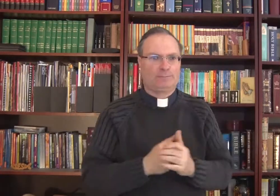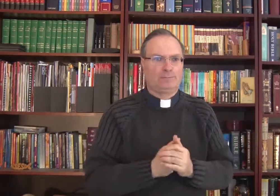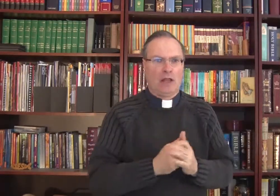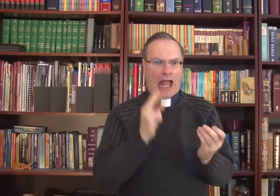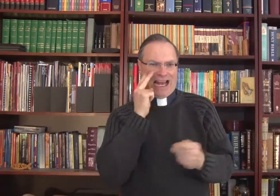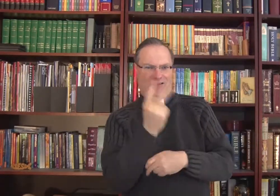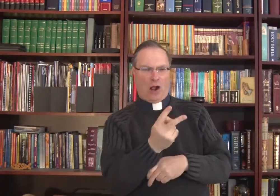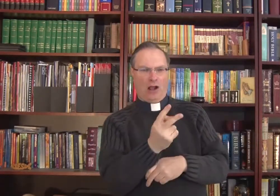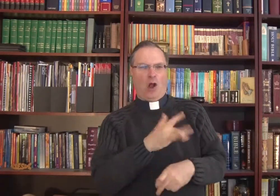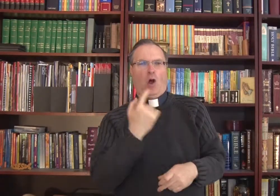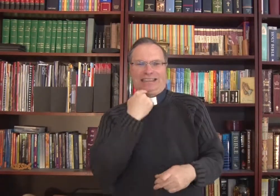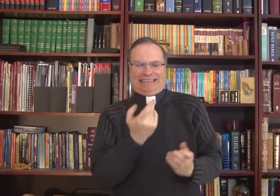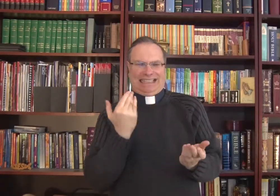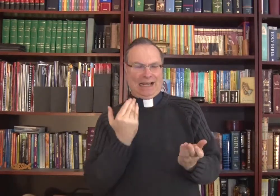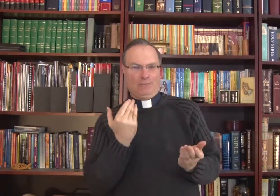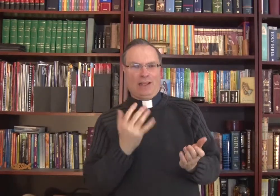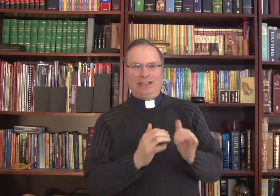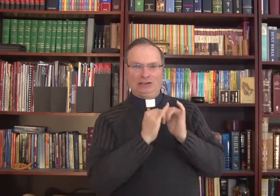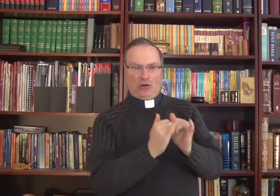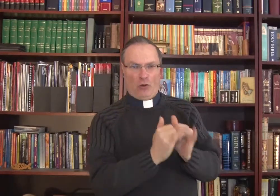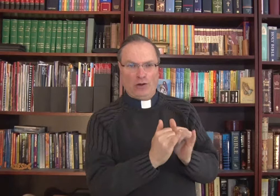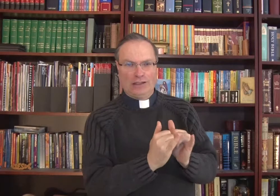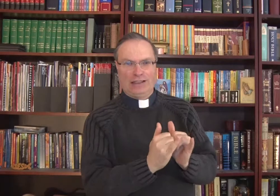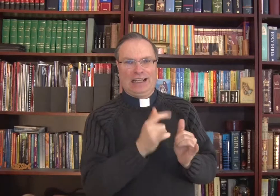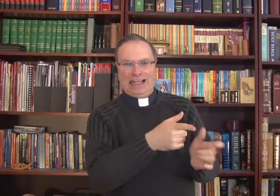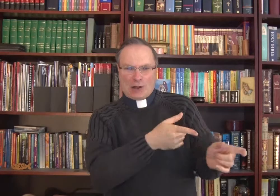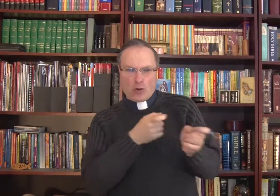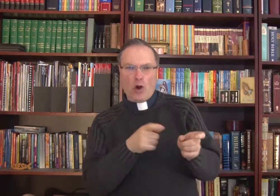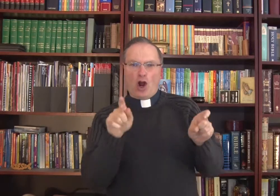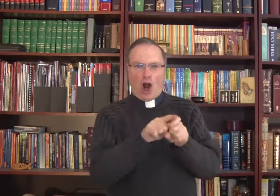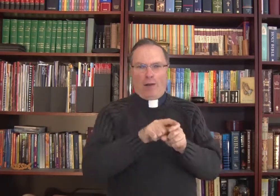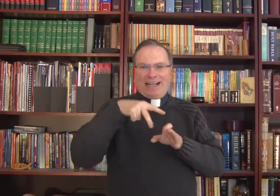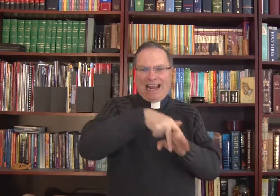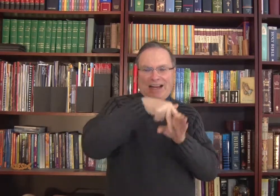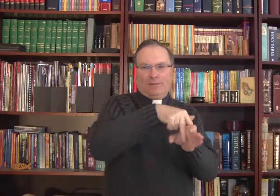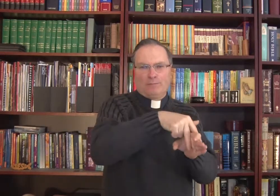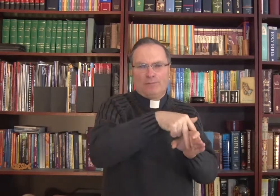À les voir, on dirait des chevaux, et ils courent comme des cavaliers.